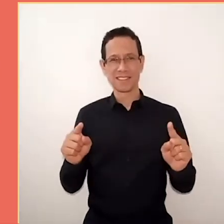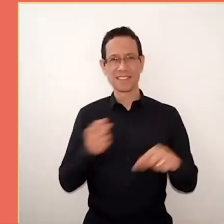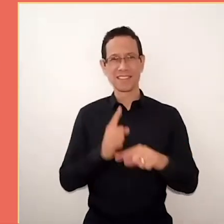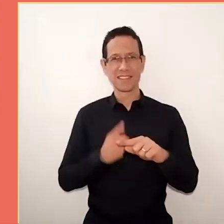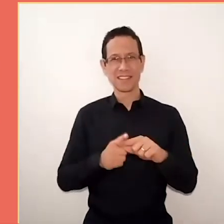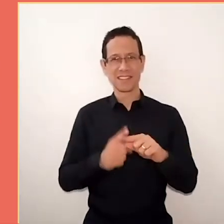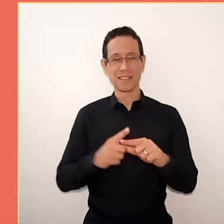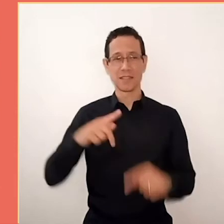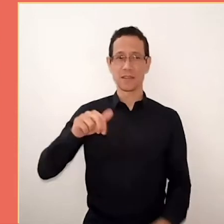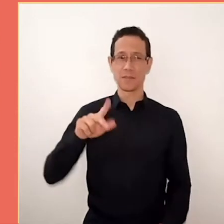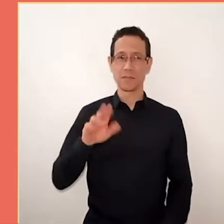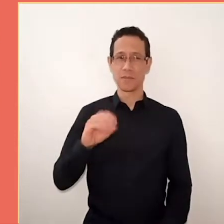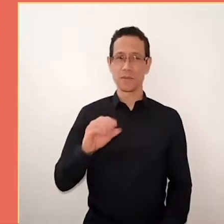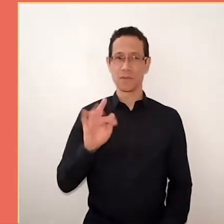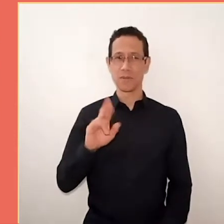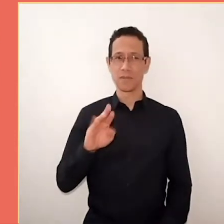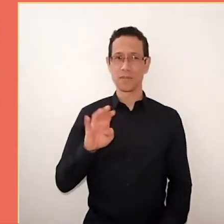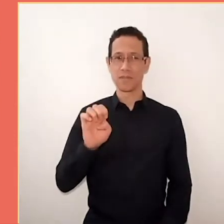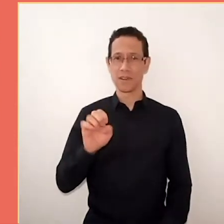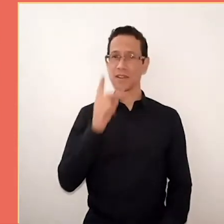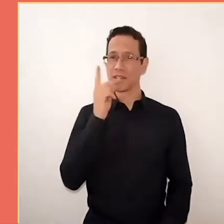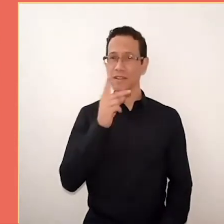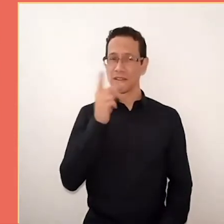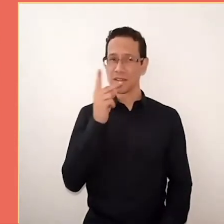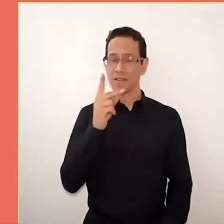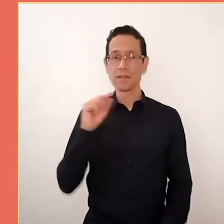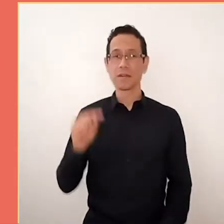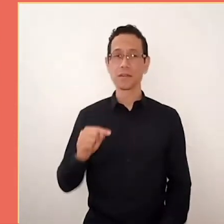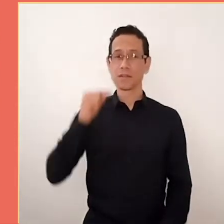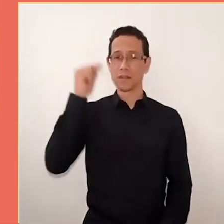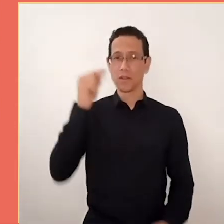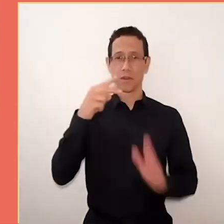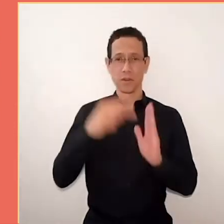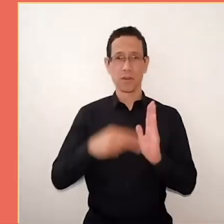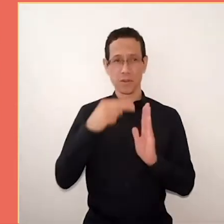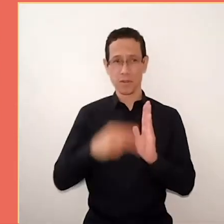daí que a posterior leitora desta, ou seja, posterior leitura da palavra,